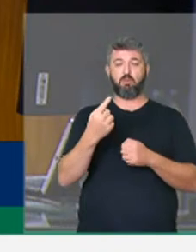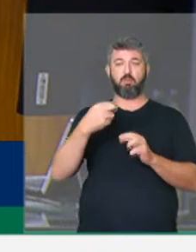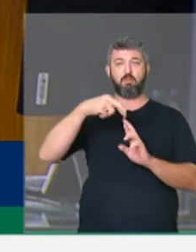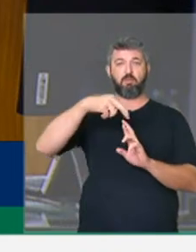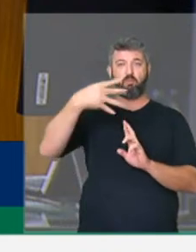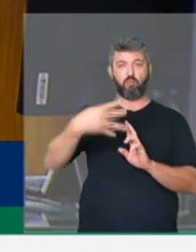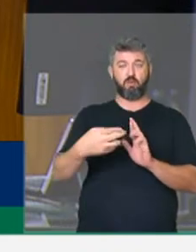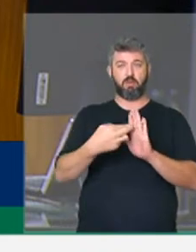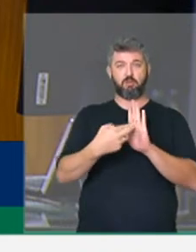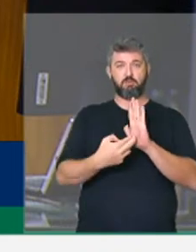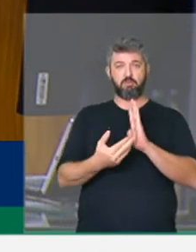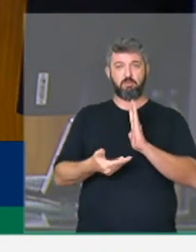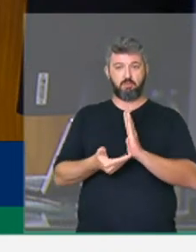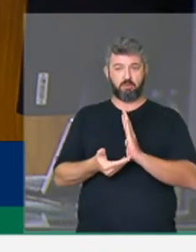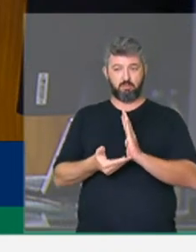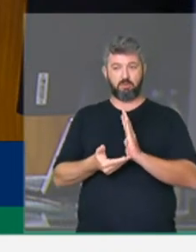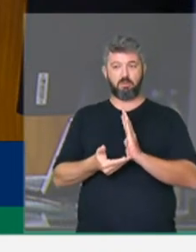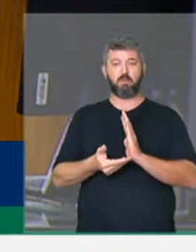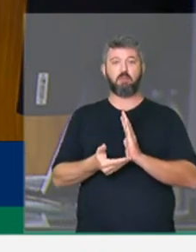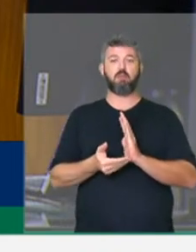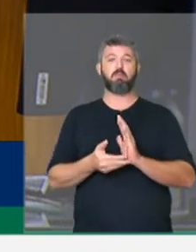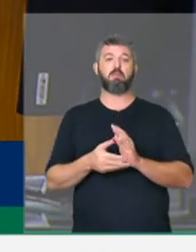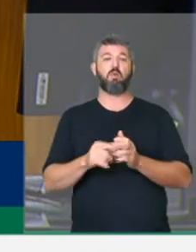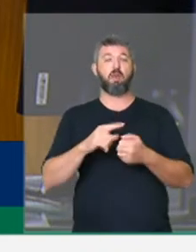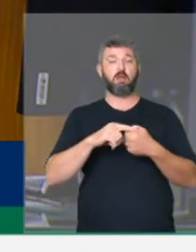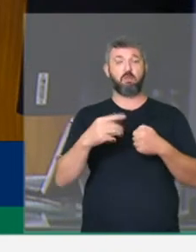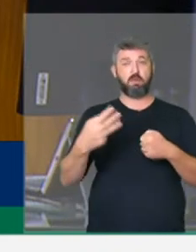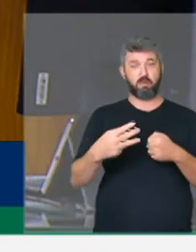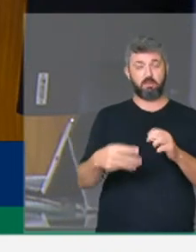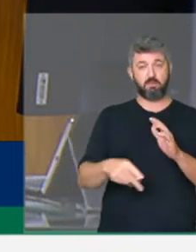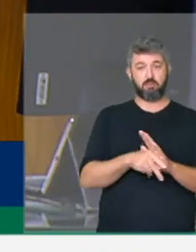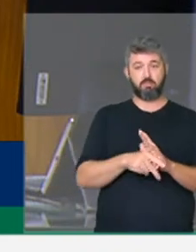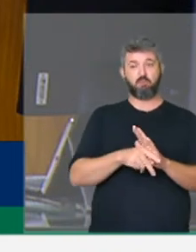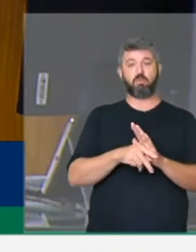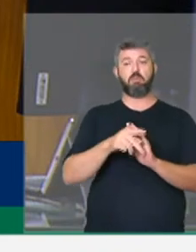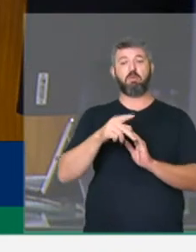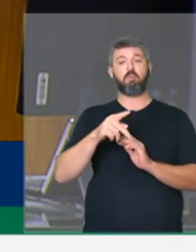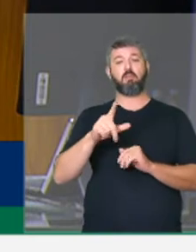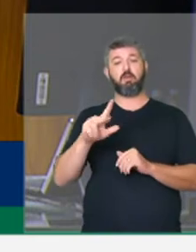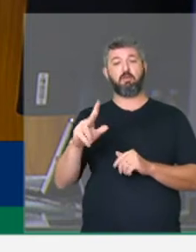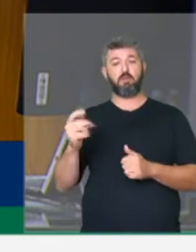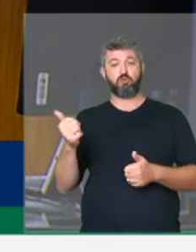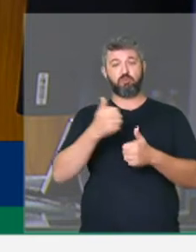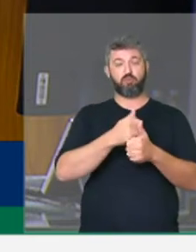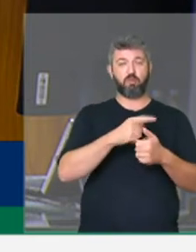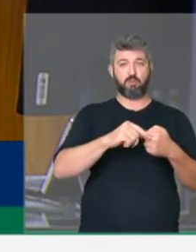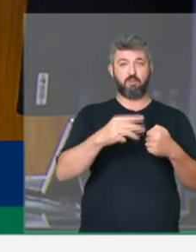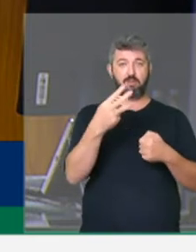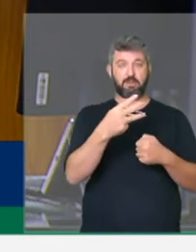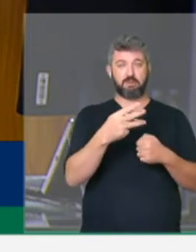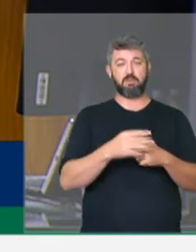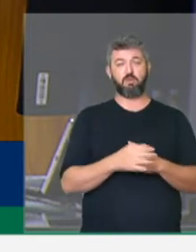FAVOR O DEPUTADO AFONSO FLORENCE. [DEPUTADO]: PRESIDENTE SENHORAS DEPUTADAS, SENHORES DEPUTADOS, NÓS ESTAMOS FALANDO DE UMA